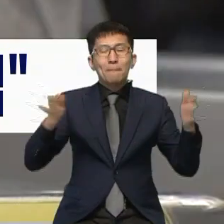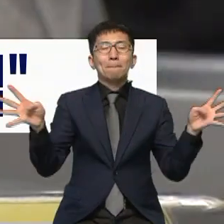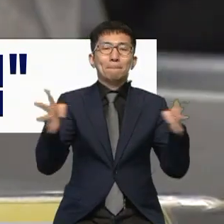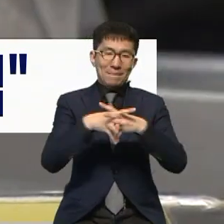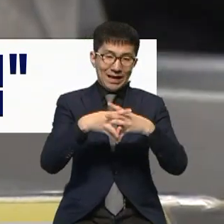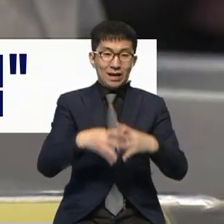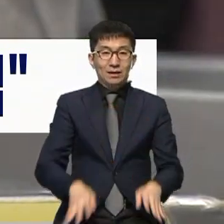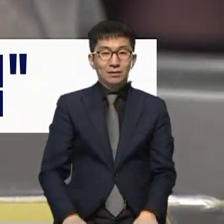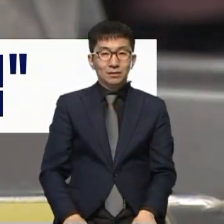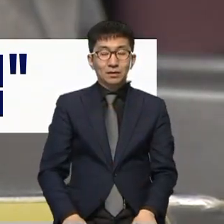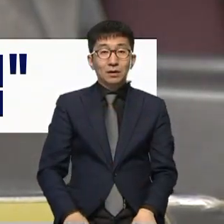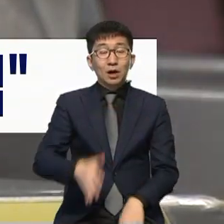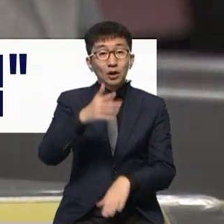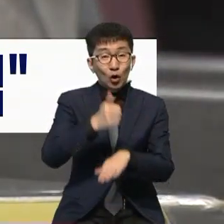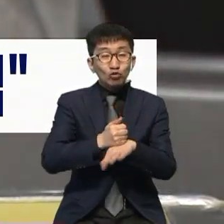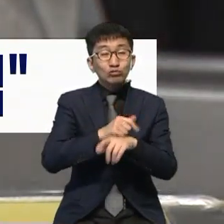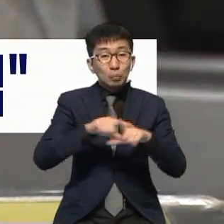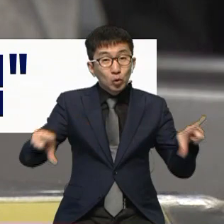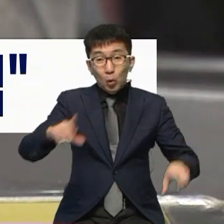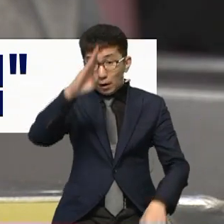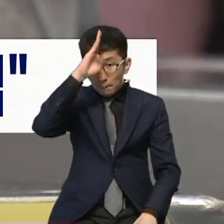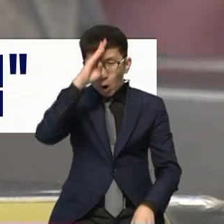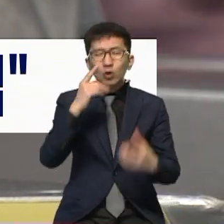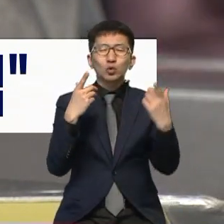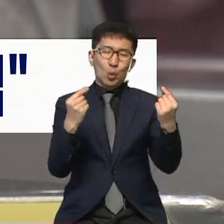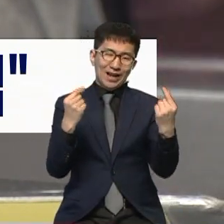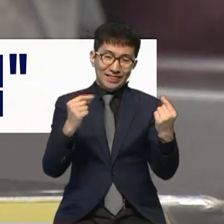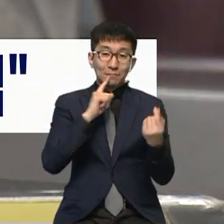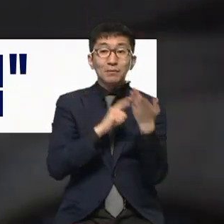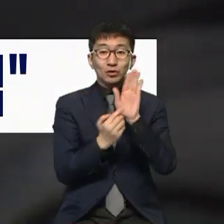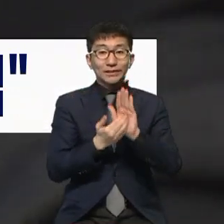사실상 엔데믹, 풍토병에 진입한 것으로 진단했습니다.